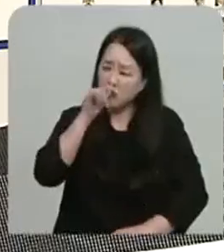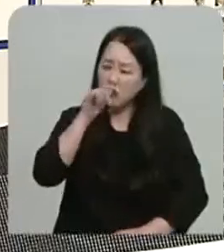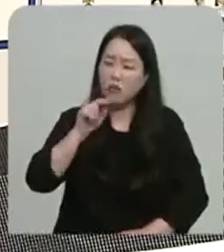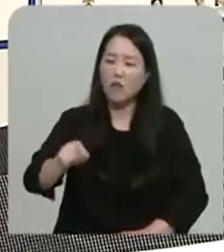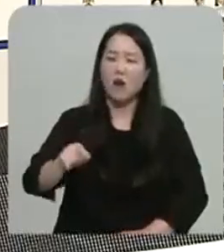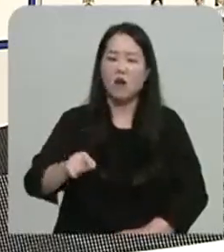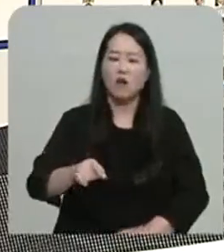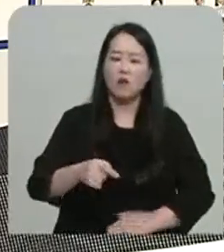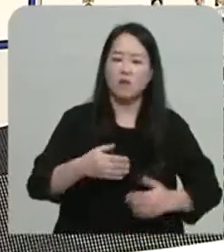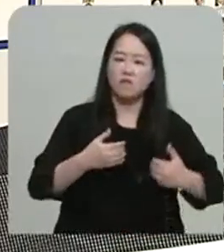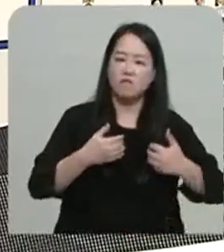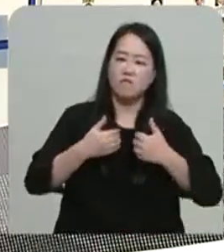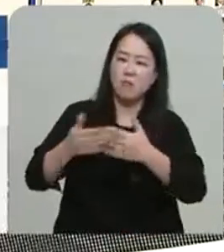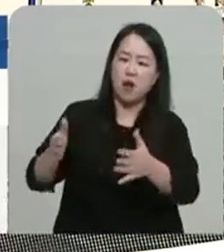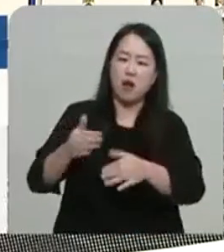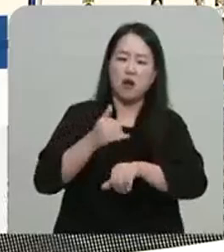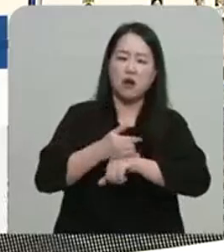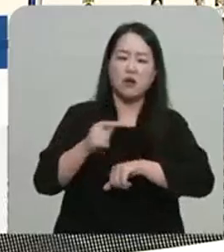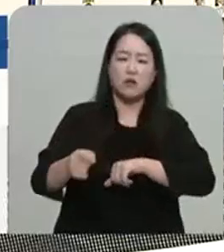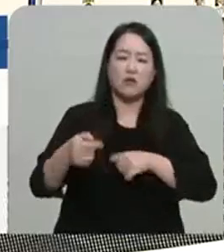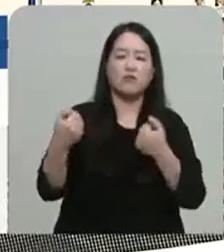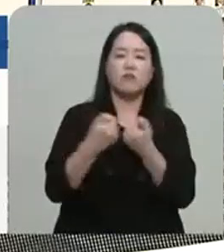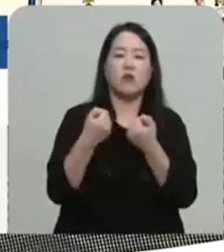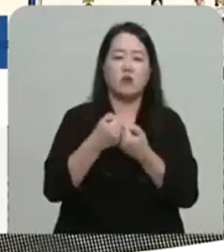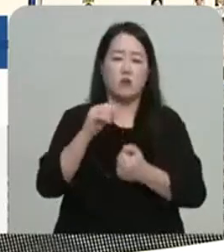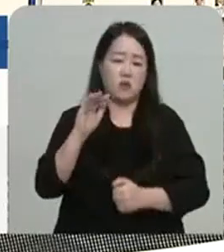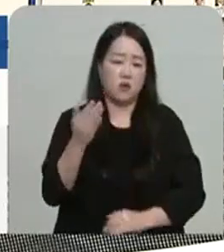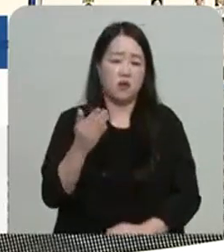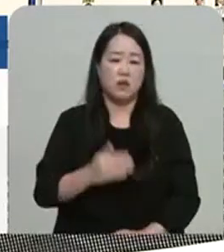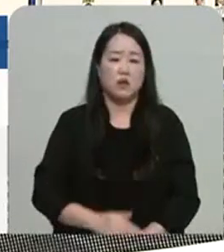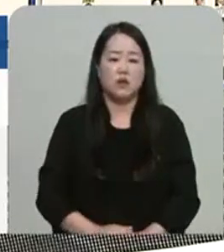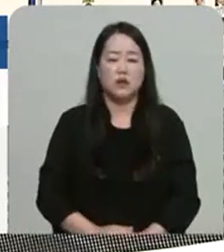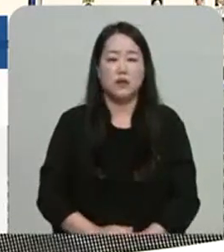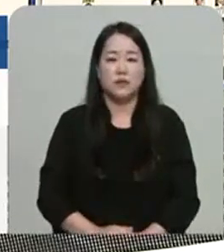김정기/전북도의원 : 전라북도도 너무 정치적인 부분에서 정부의